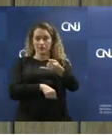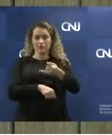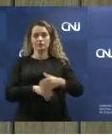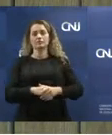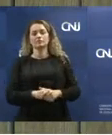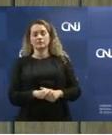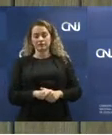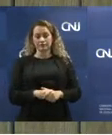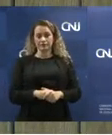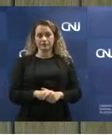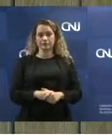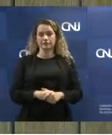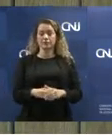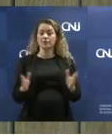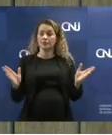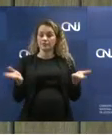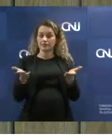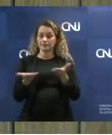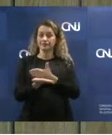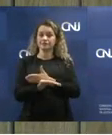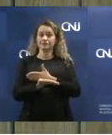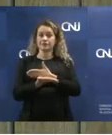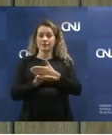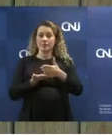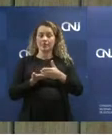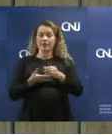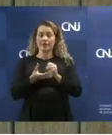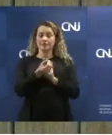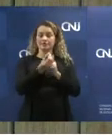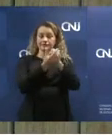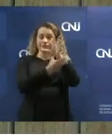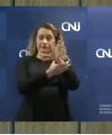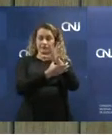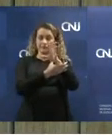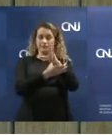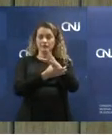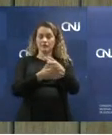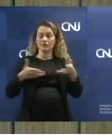Neste momento, para fazer o lançamento da ferramenta e-Not Assina, tem a palavra